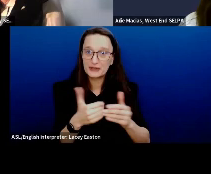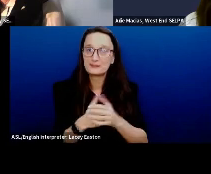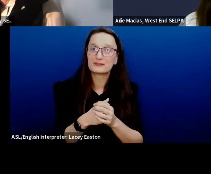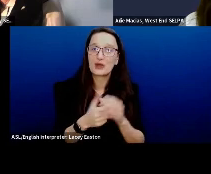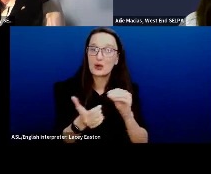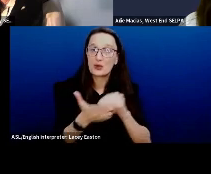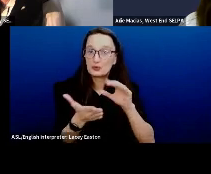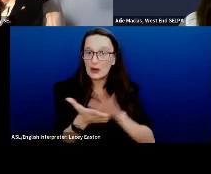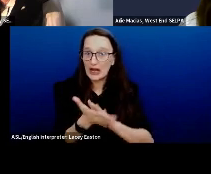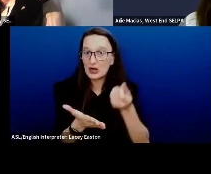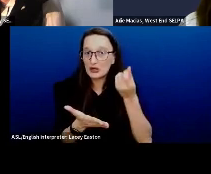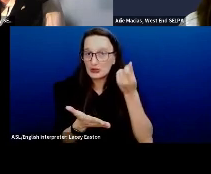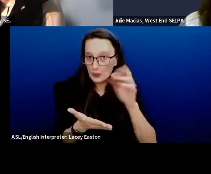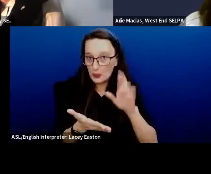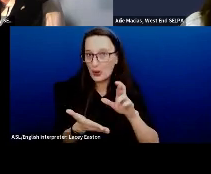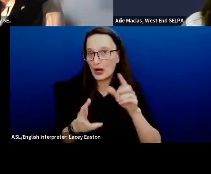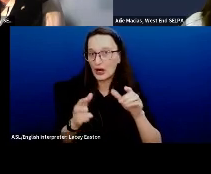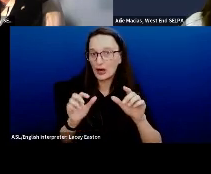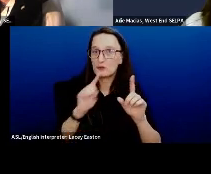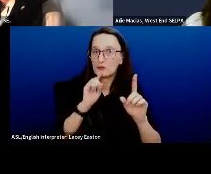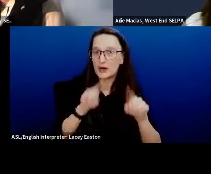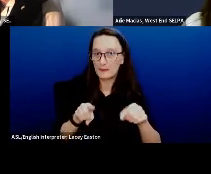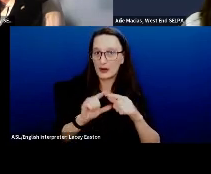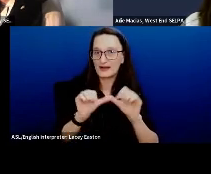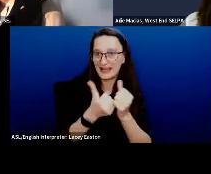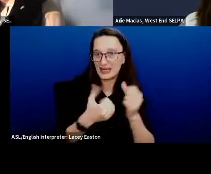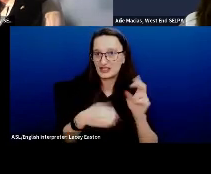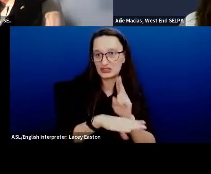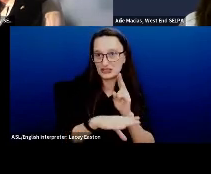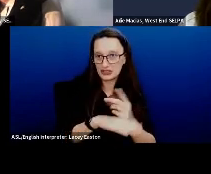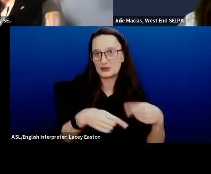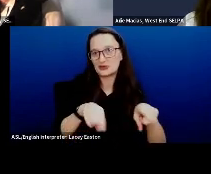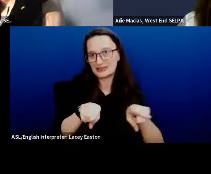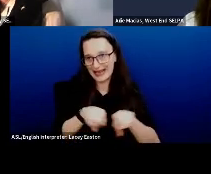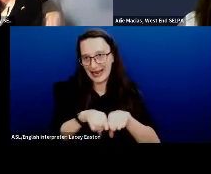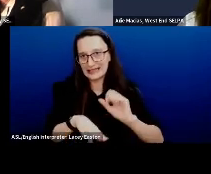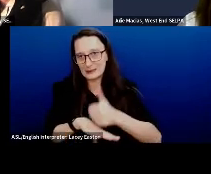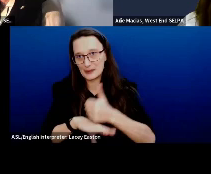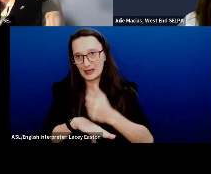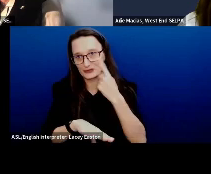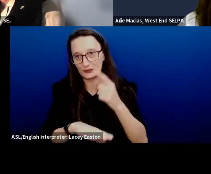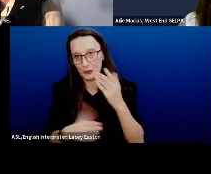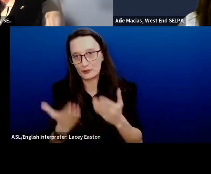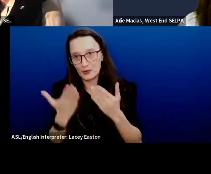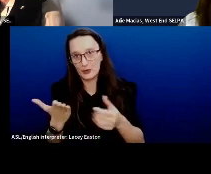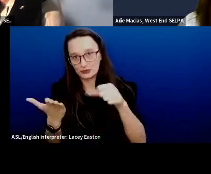rechazada una declaración de que los padres de un niño con discapacidades tienen protección bajo